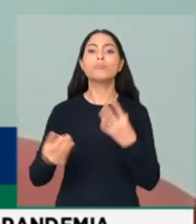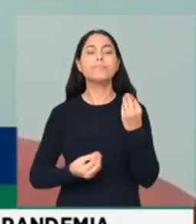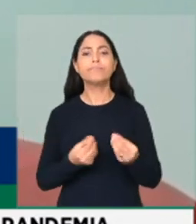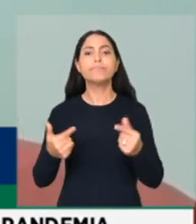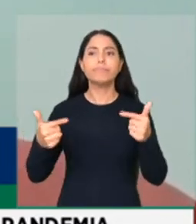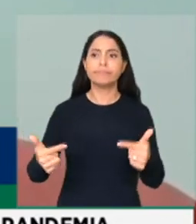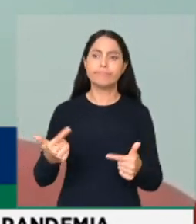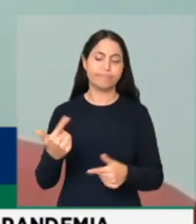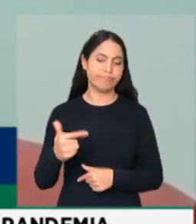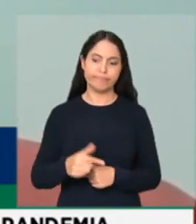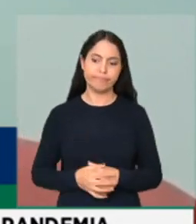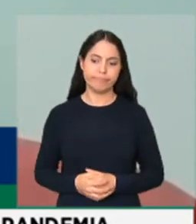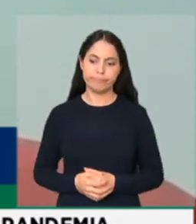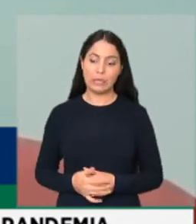ATENDIDO. ENTÃO EU ACHO QUE... É IMPORTANTÍSSIMO